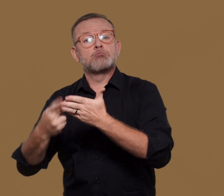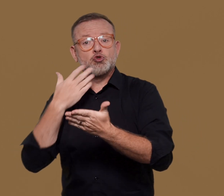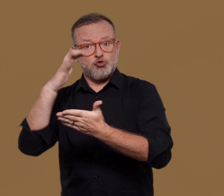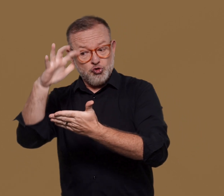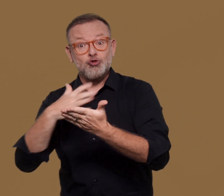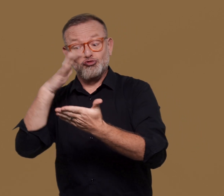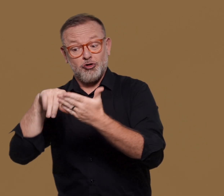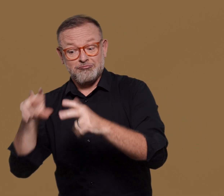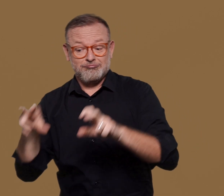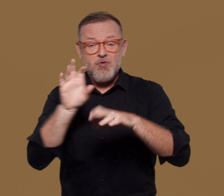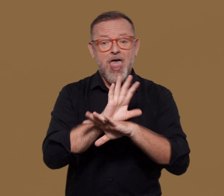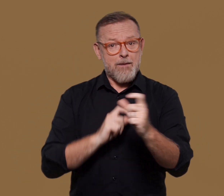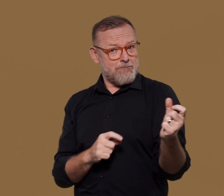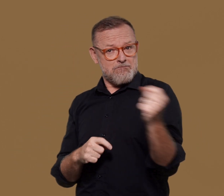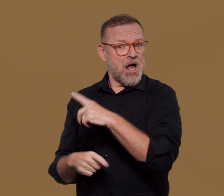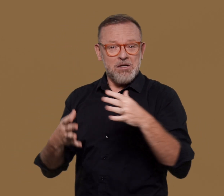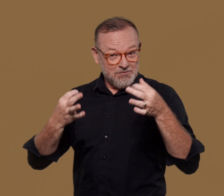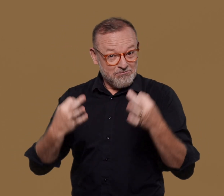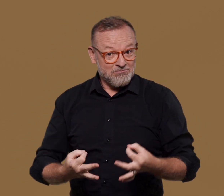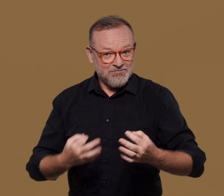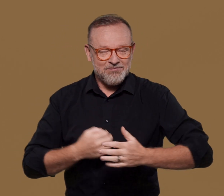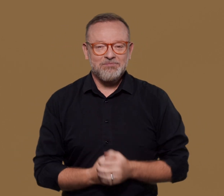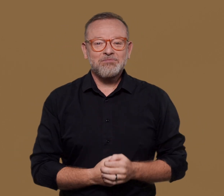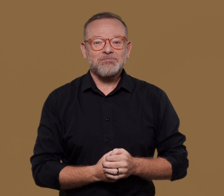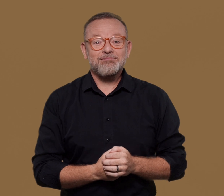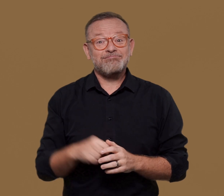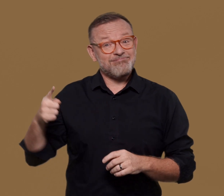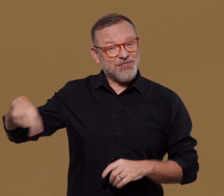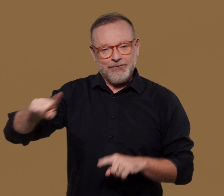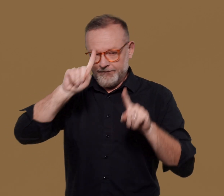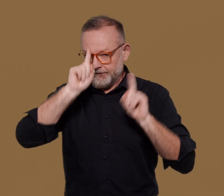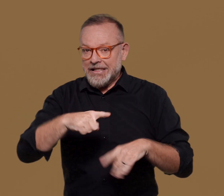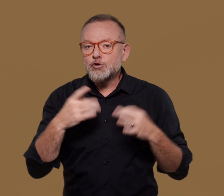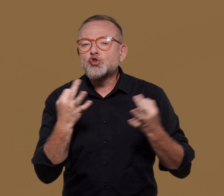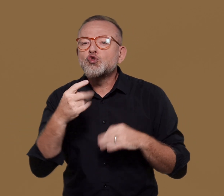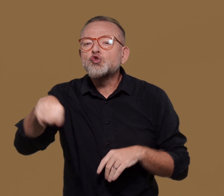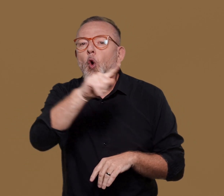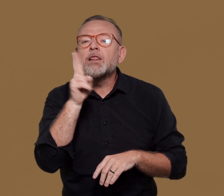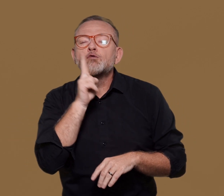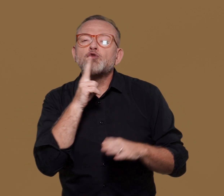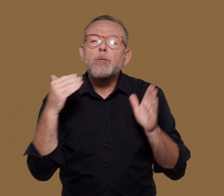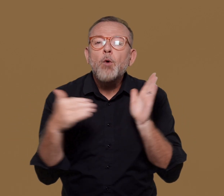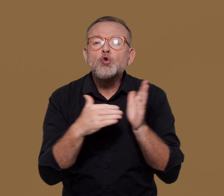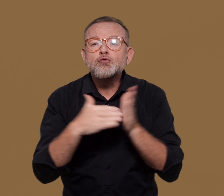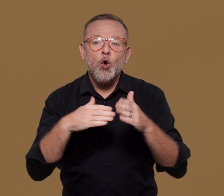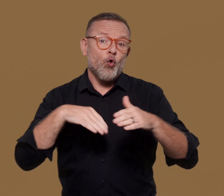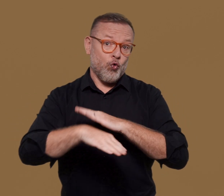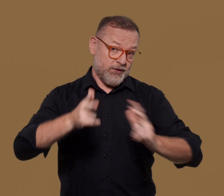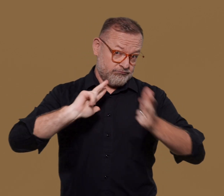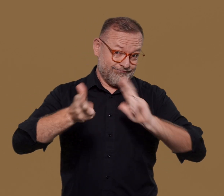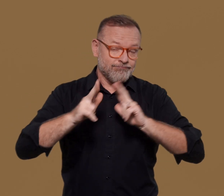a neslyšící mohou tyto služby zdarma využít. Naše instituce si je vědoma komunikačních potřeb neslyšících,